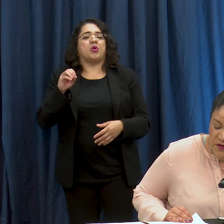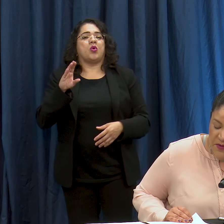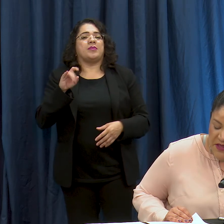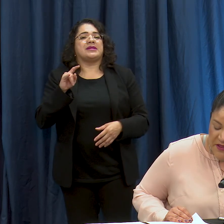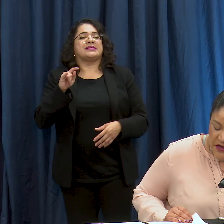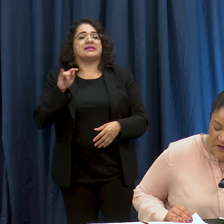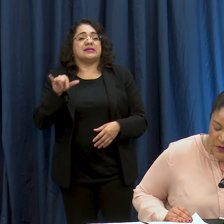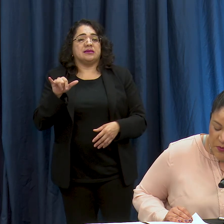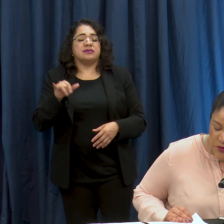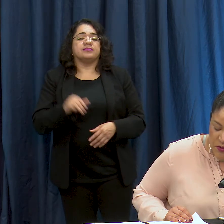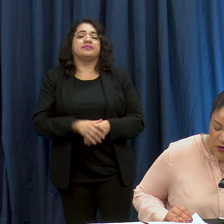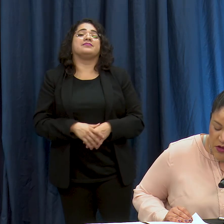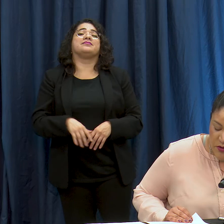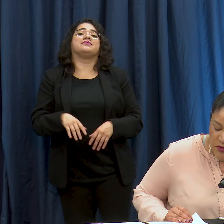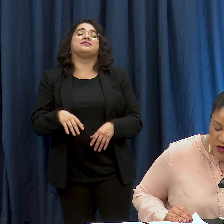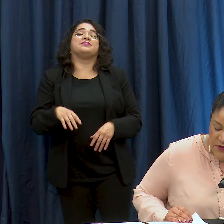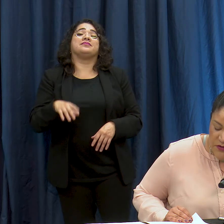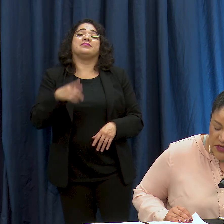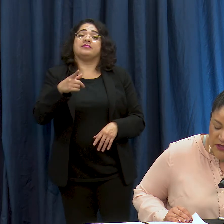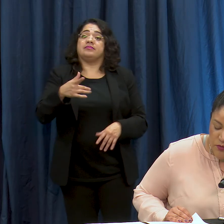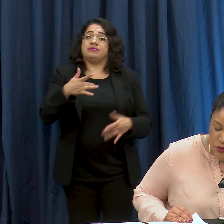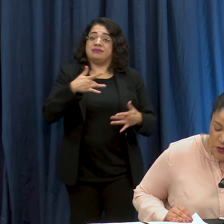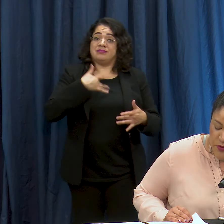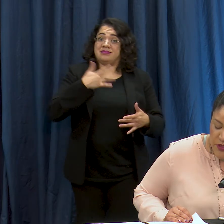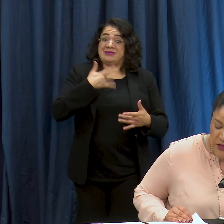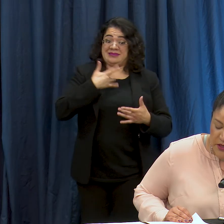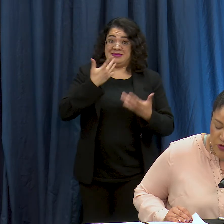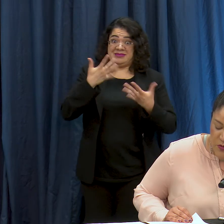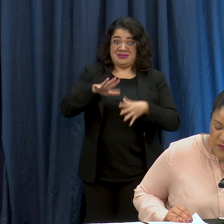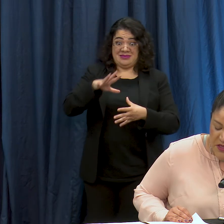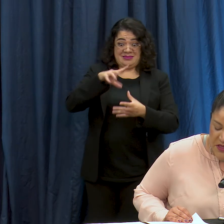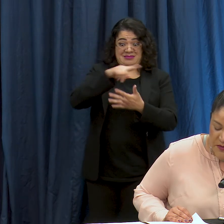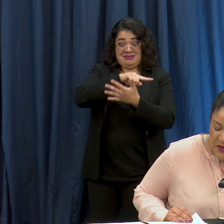enter made a grave a por el coronavirus es muy importante que toma me digas para